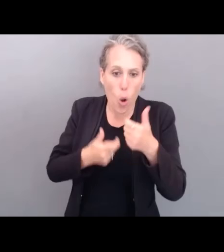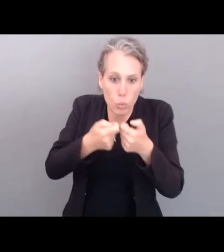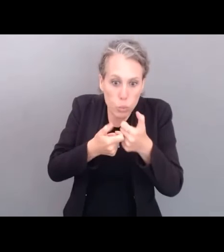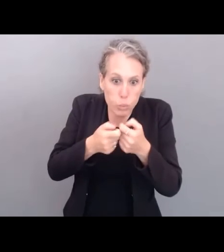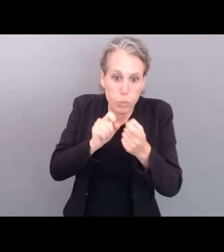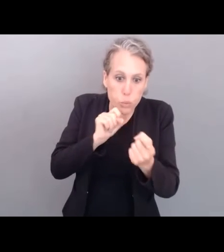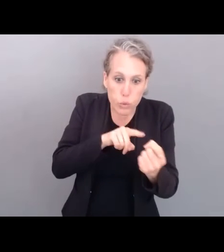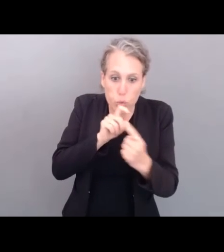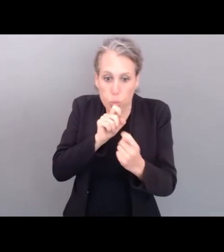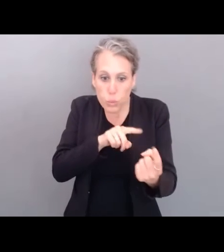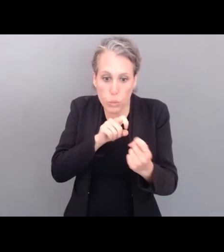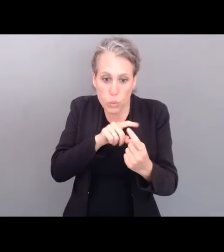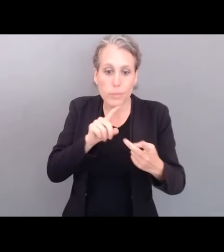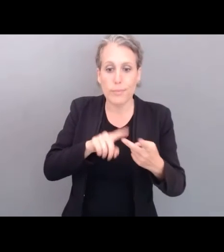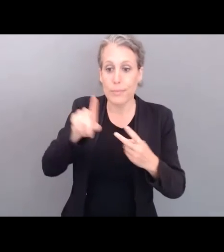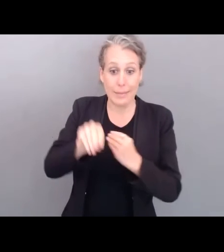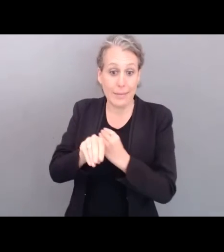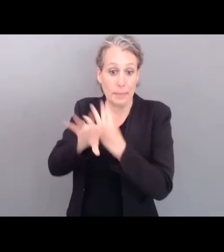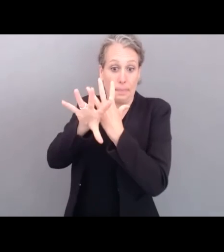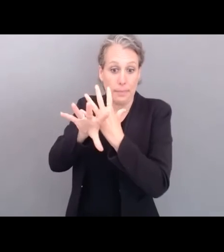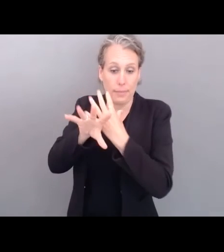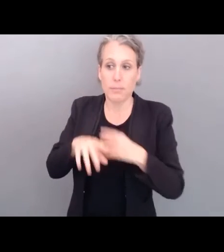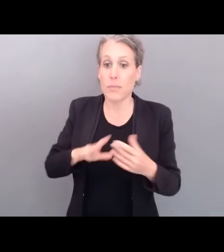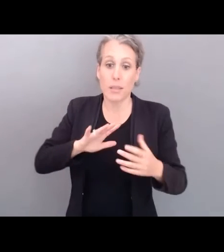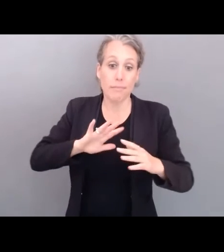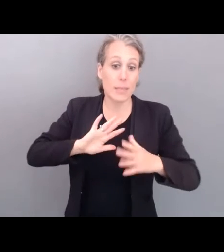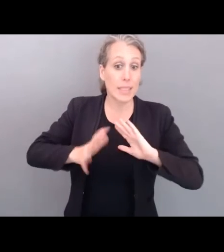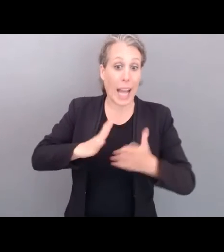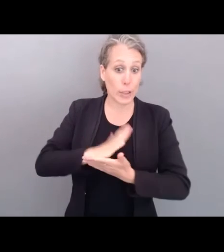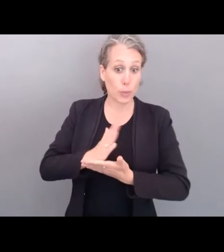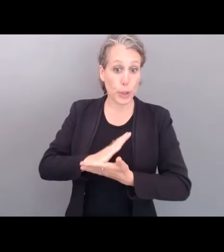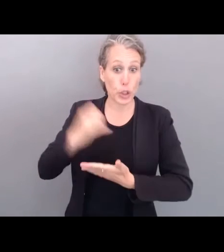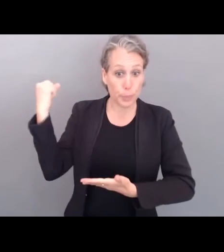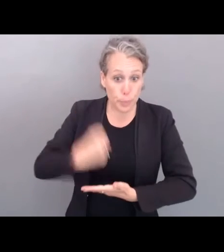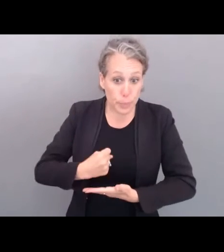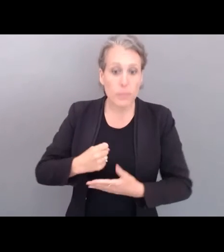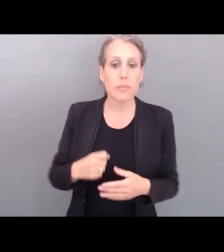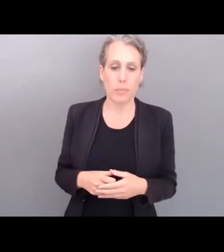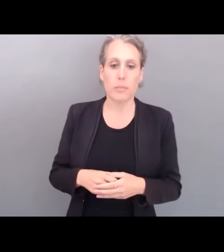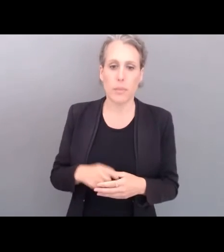la mayoría se quedan atrás, así que intentamos comunicarnos con ellos con el